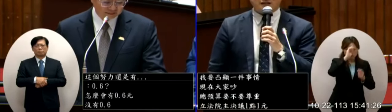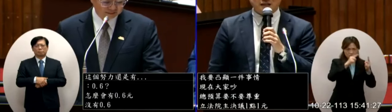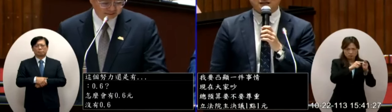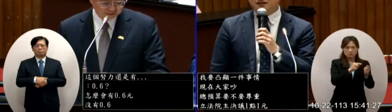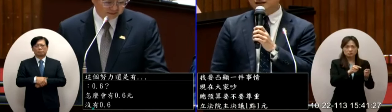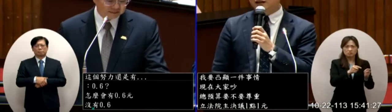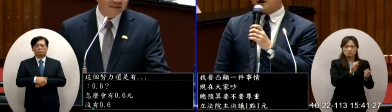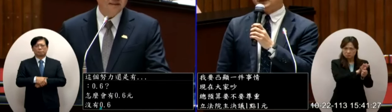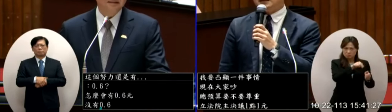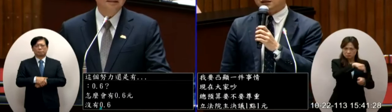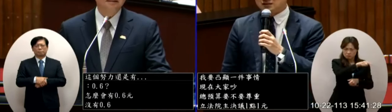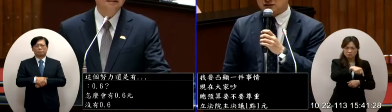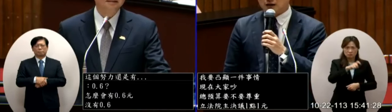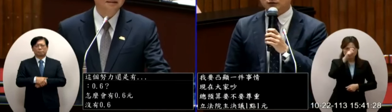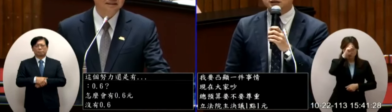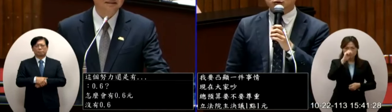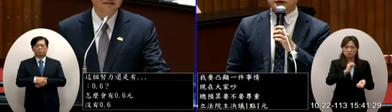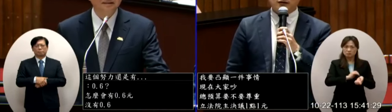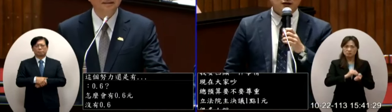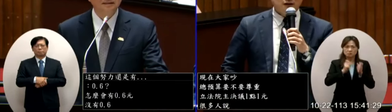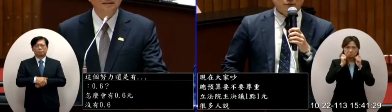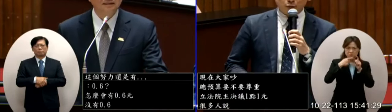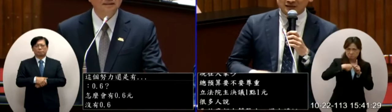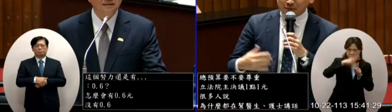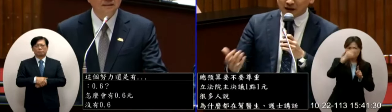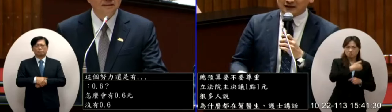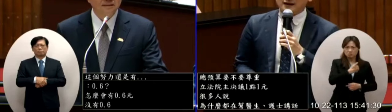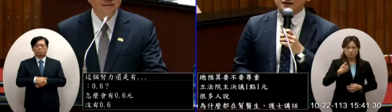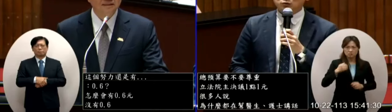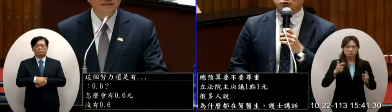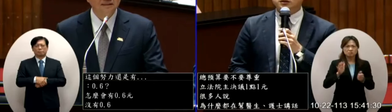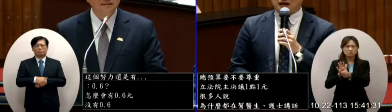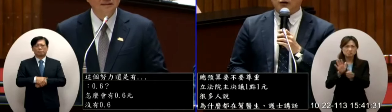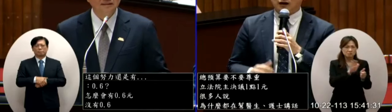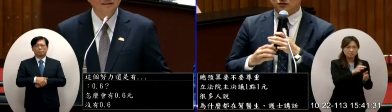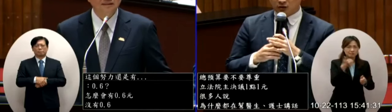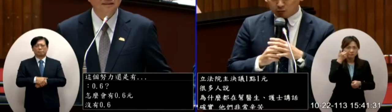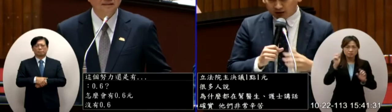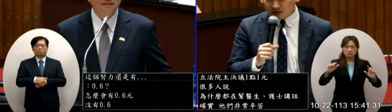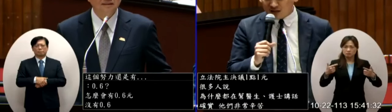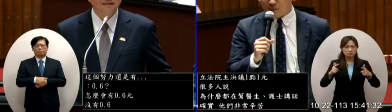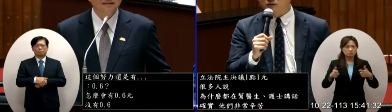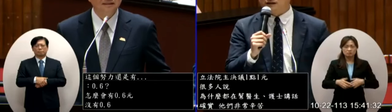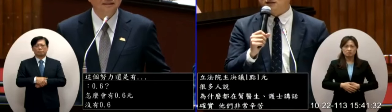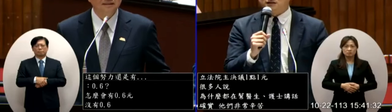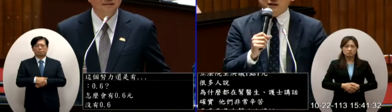是要提升醫療品質啦 不是說在 不是在幫哪一個族群講話 所以光是健保點值